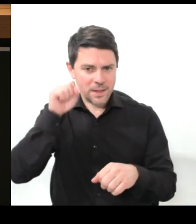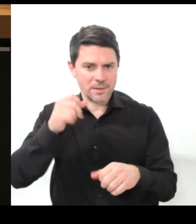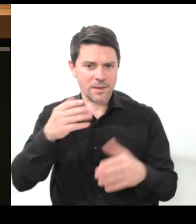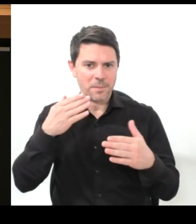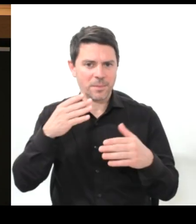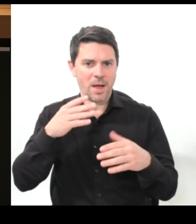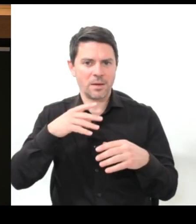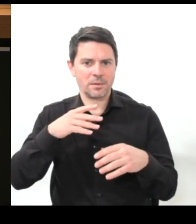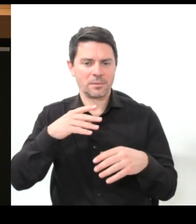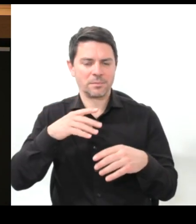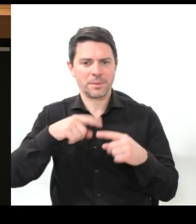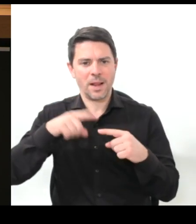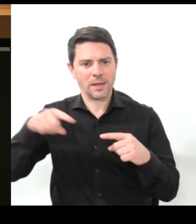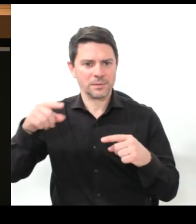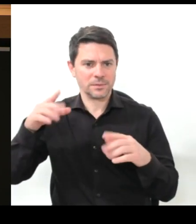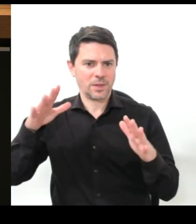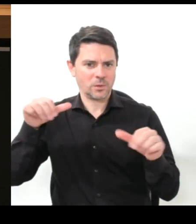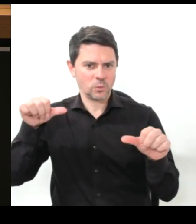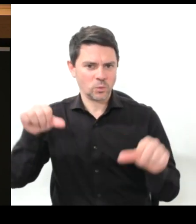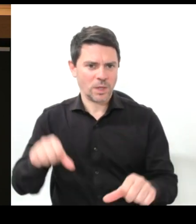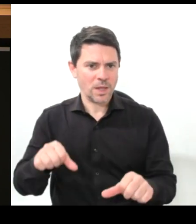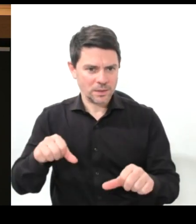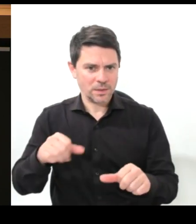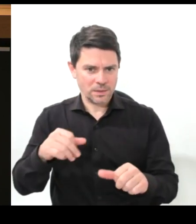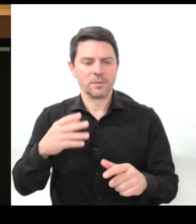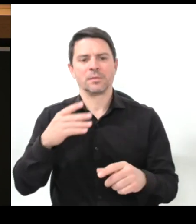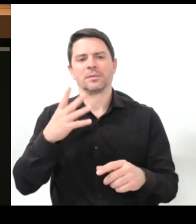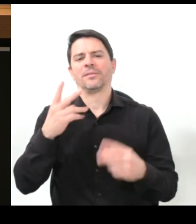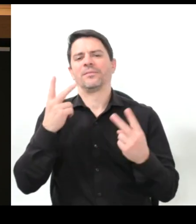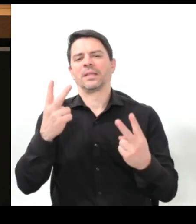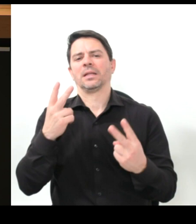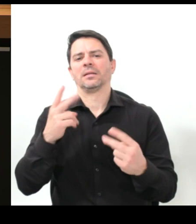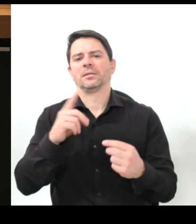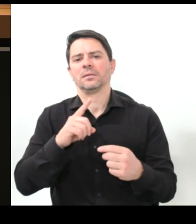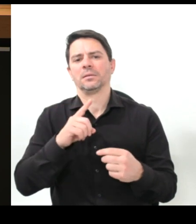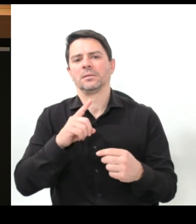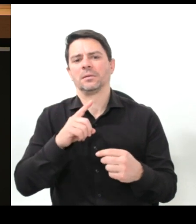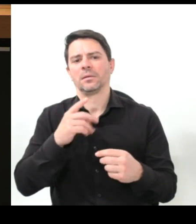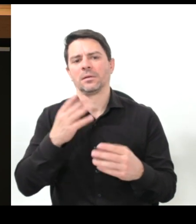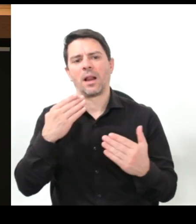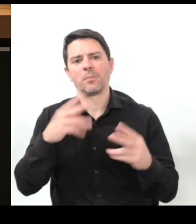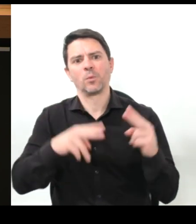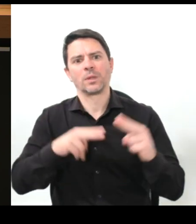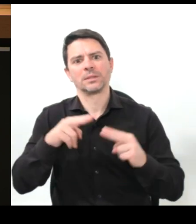Leere und bringt wenig. Kann aber gerne noch mehr im Detail dazu sagen. Unter Punkt zwei fordern Sie,